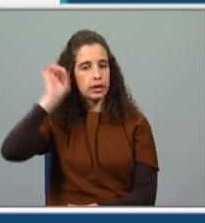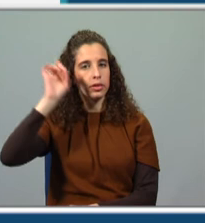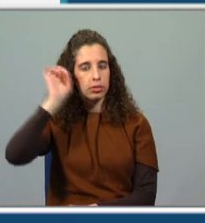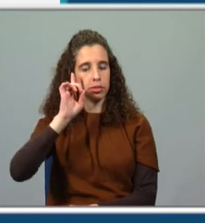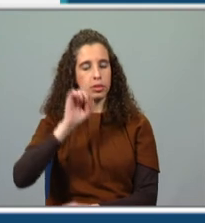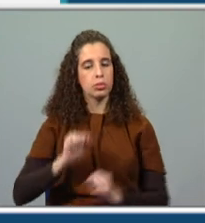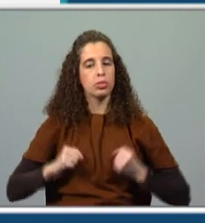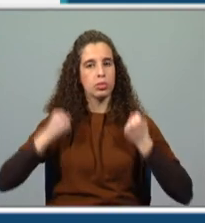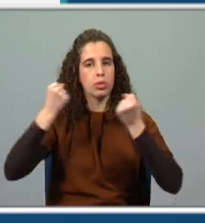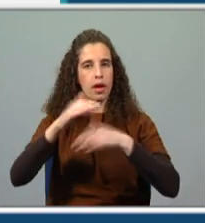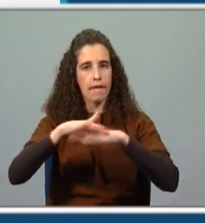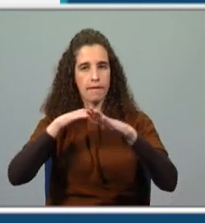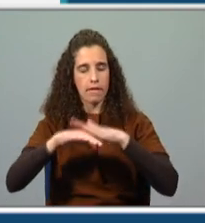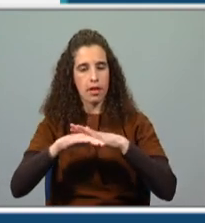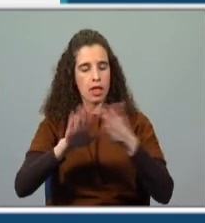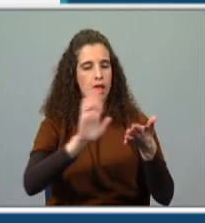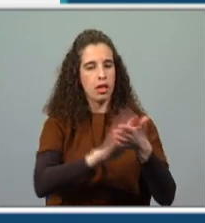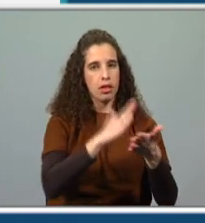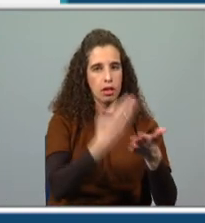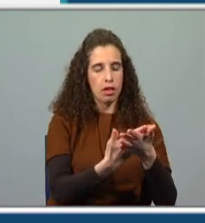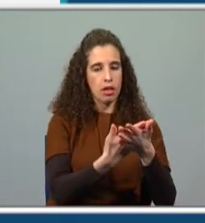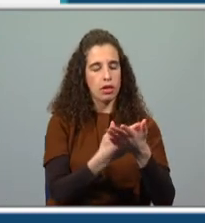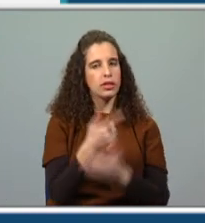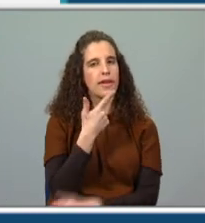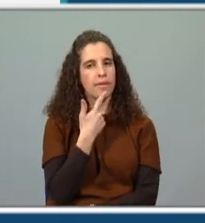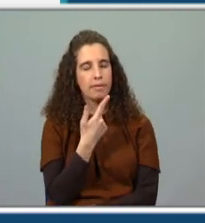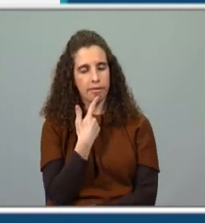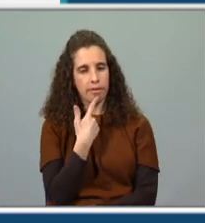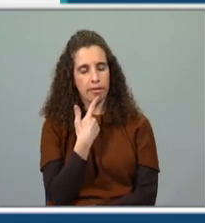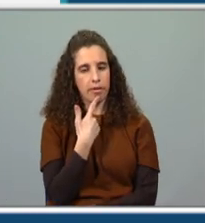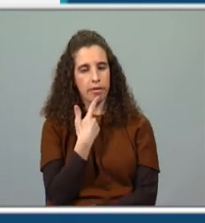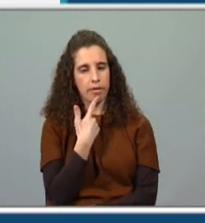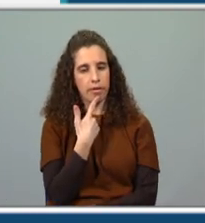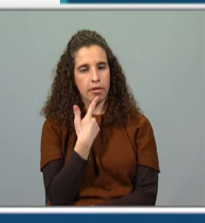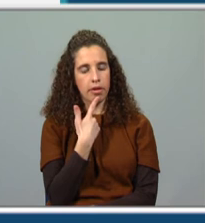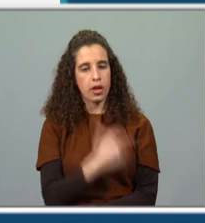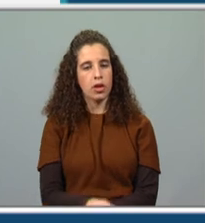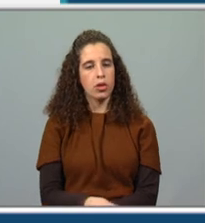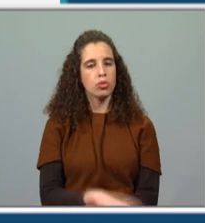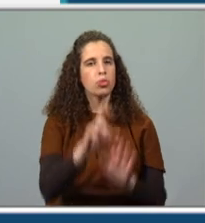conseguirmos fazer a interpretação e a compreensão de um protocolo experimental 我們能夠解釋和對實驗方案的理解